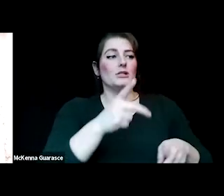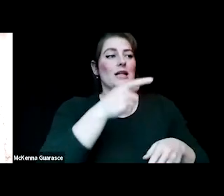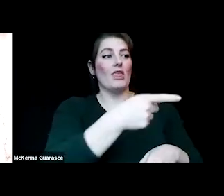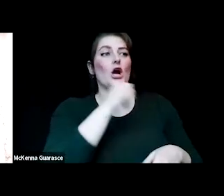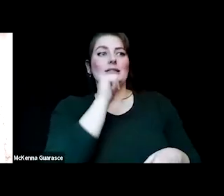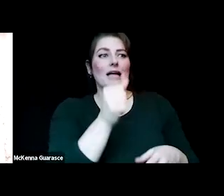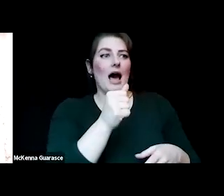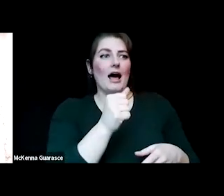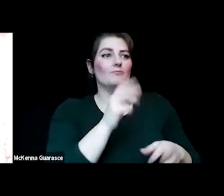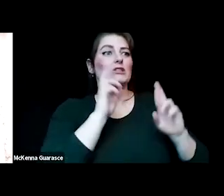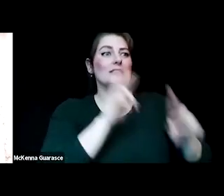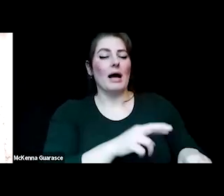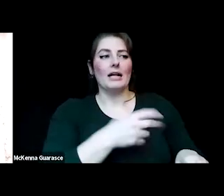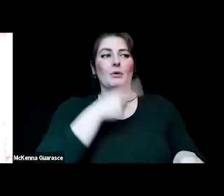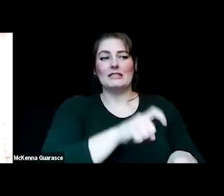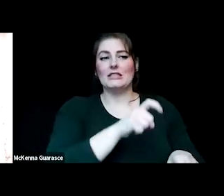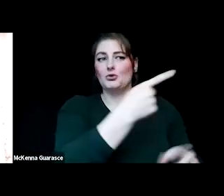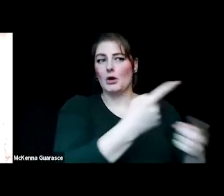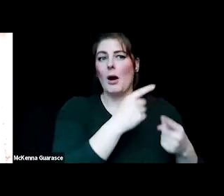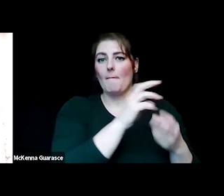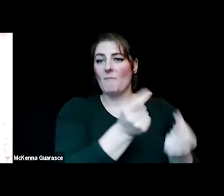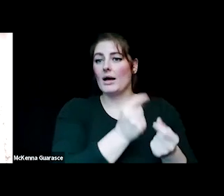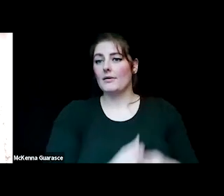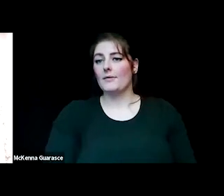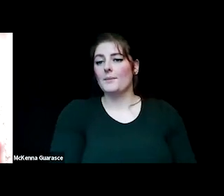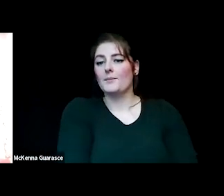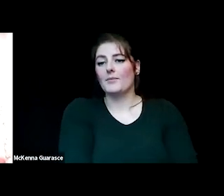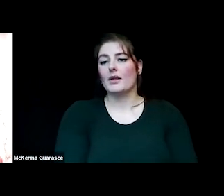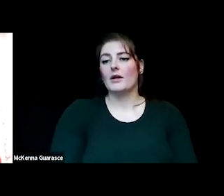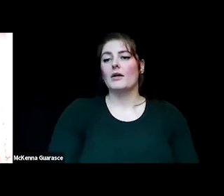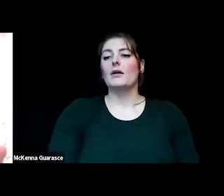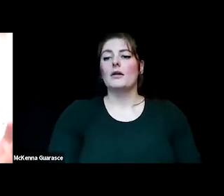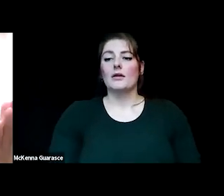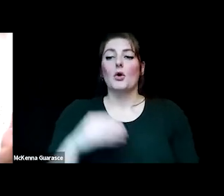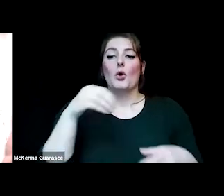Debemos expresarlo de esa manera, darles dos o tres minutos para que lleguen en ese tiempo,